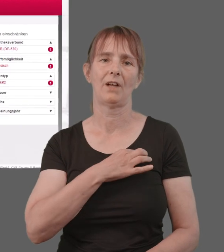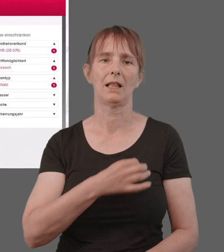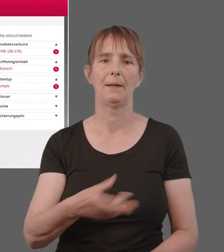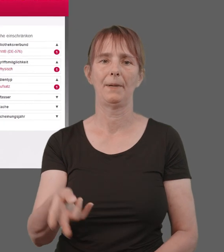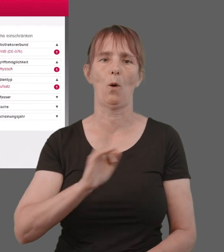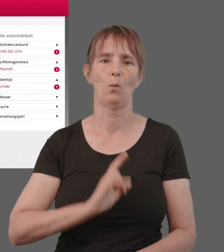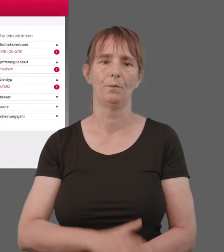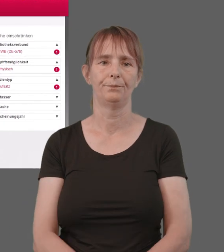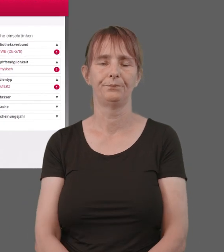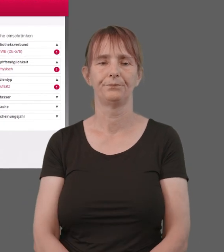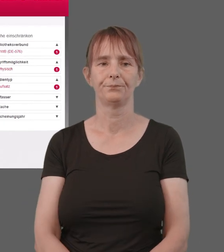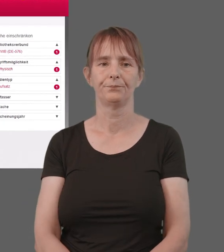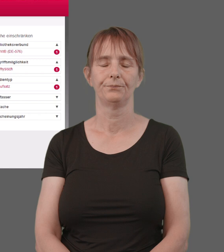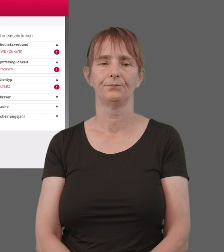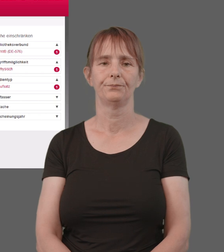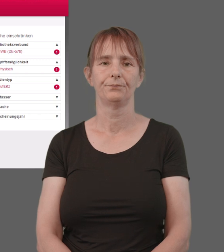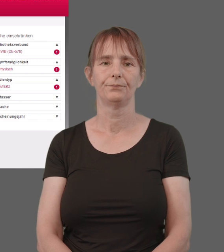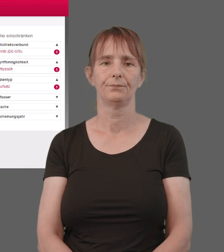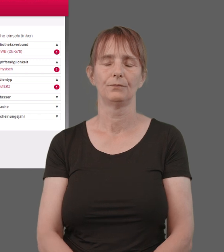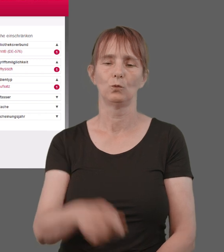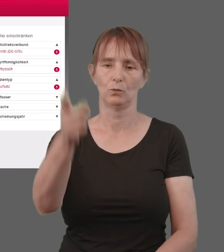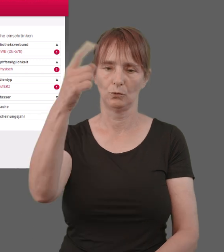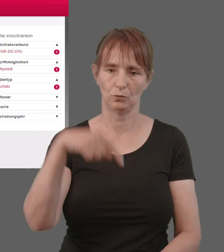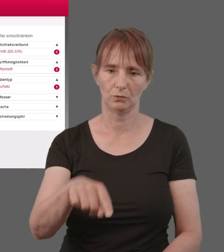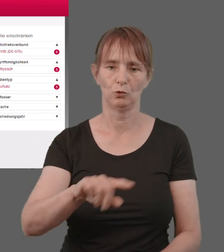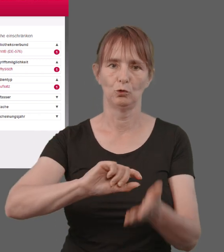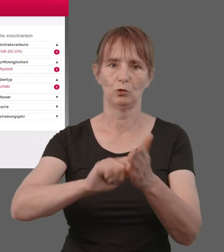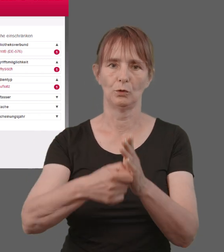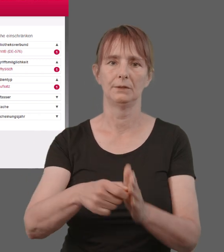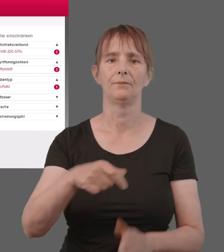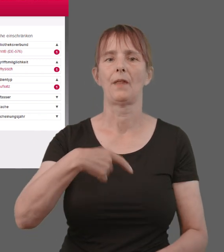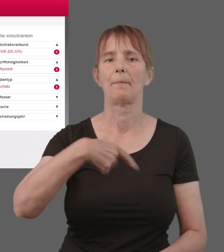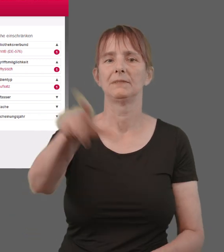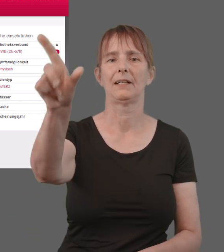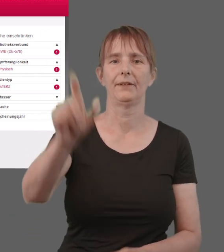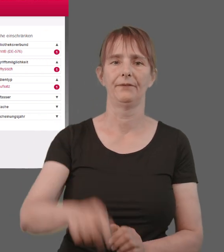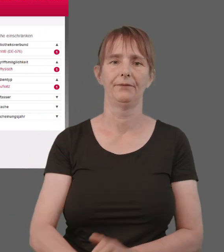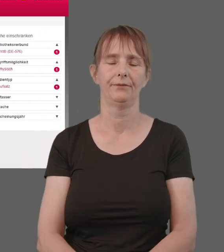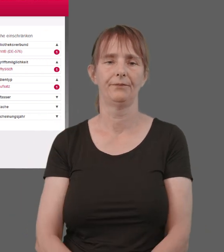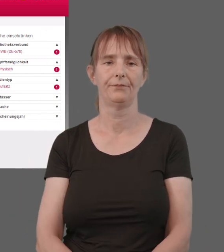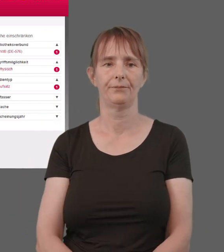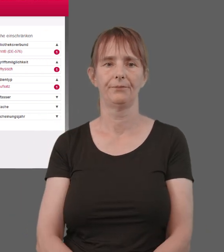hinweisen, welches in der Trefferliste angezeigt werden kann. Dieses Symbol steht für einen